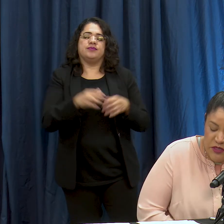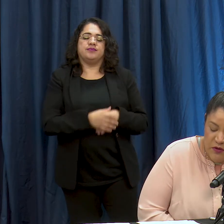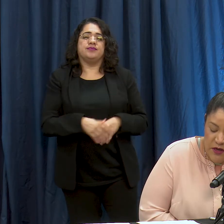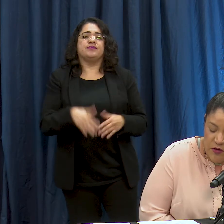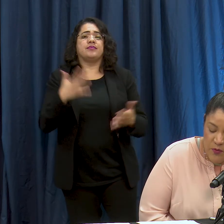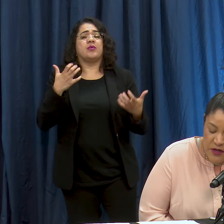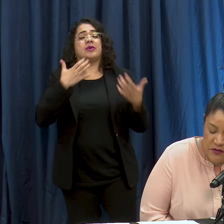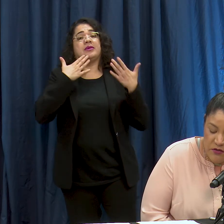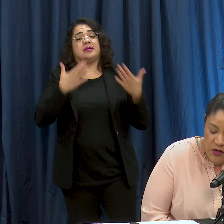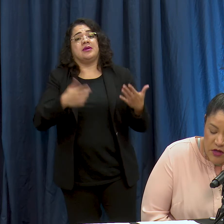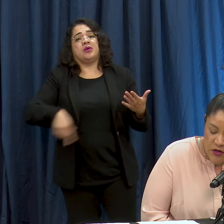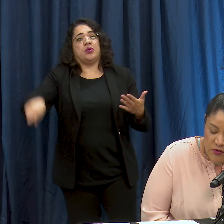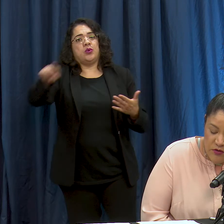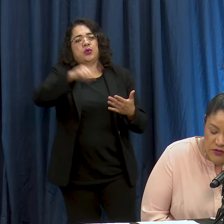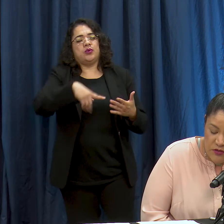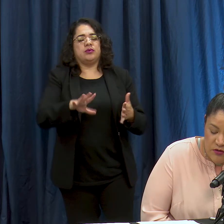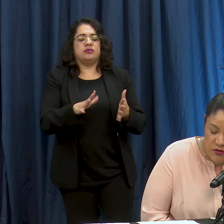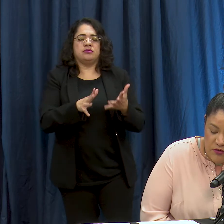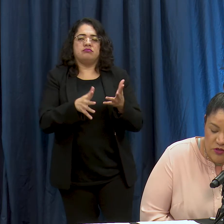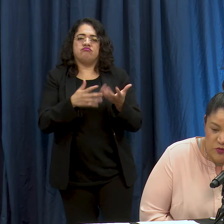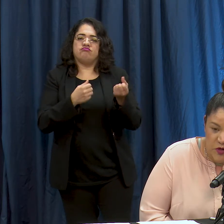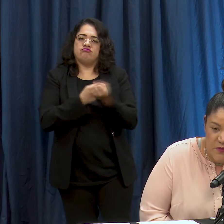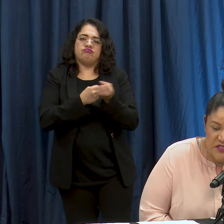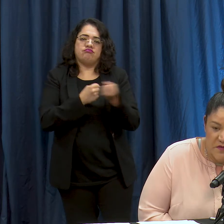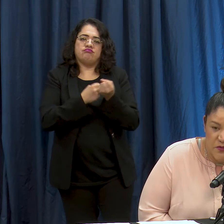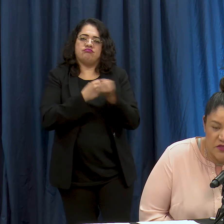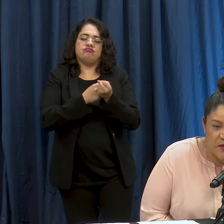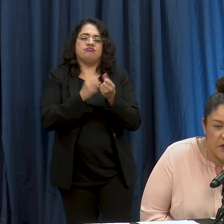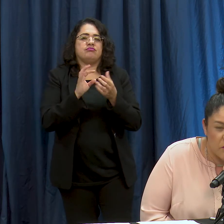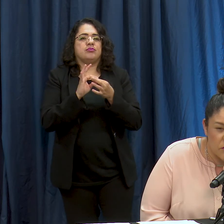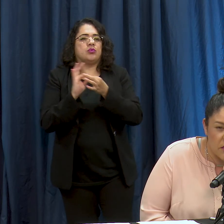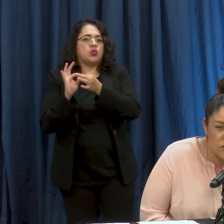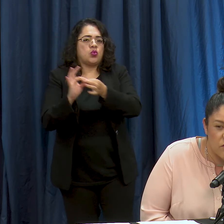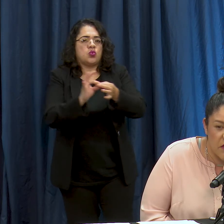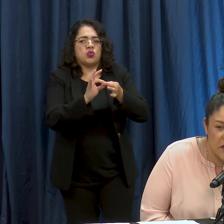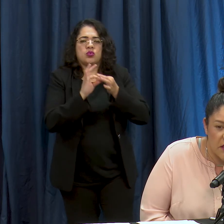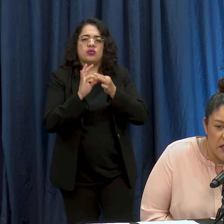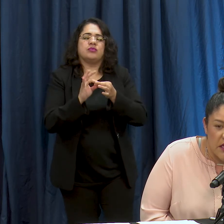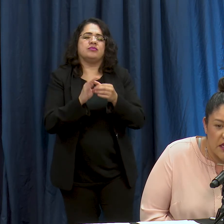Tino are copper on o con nuestro no sus programa sabemos que preguntas sobre las